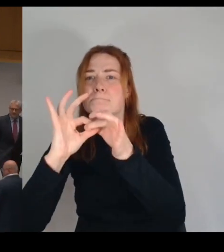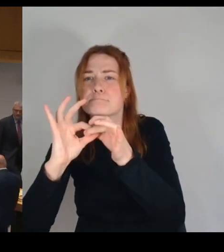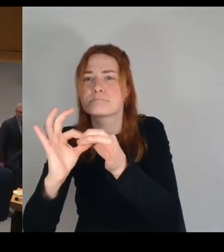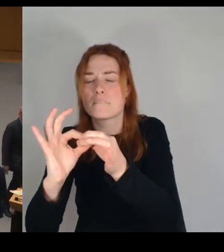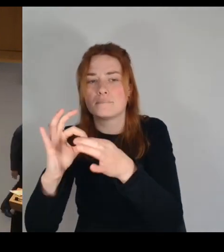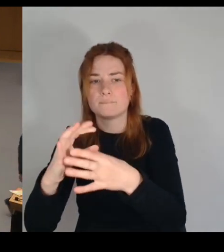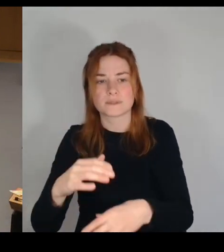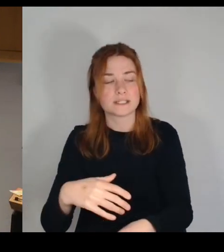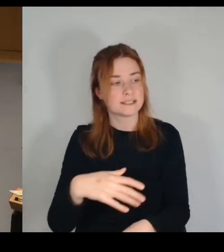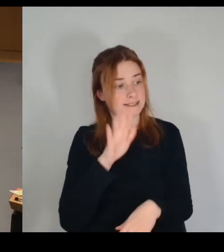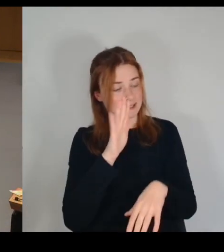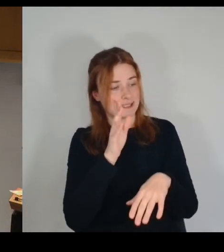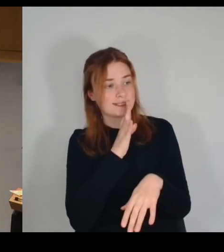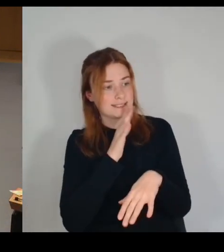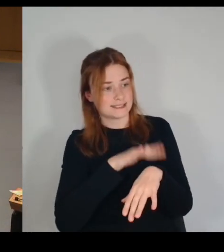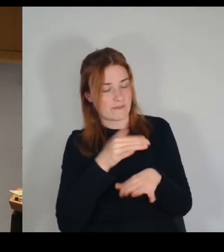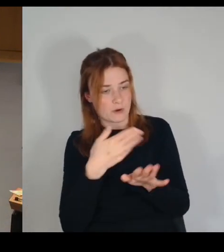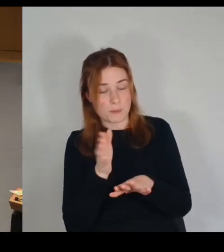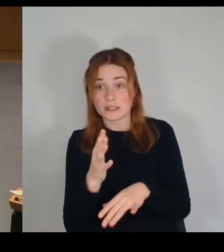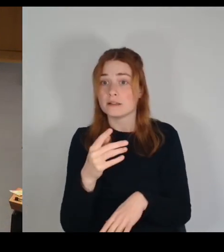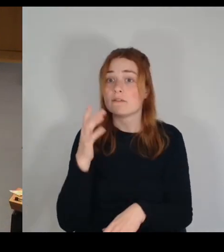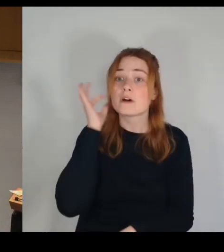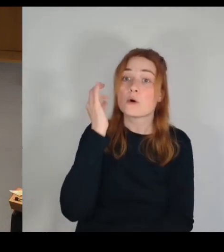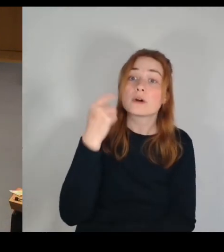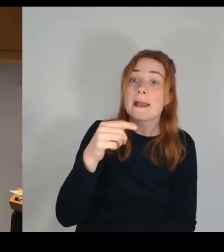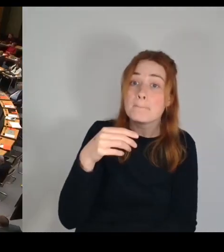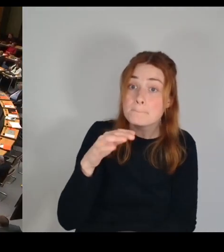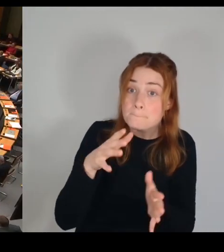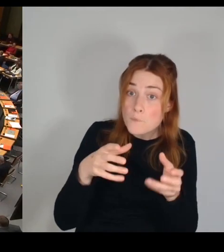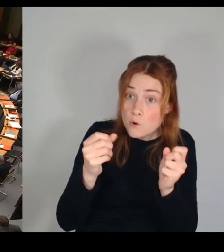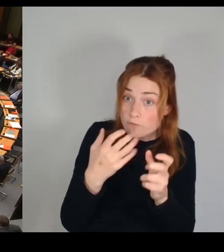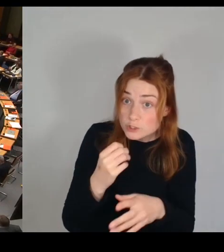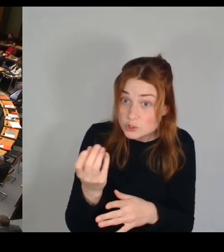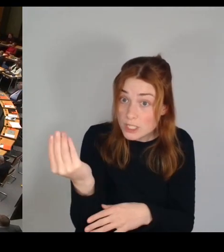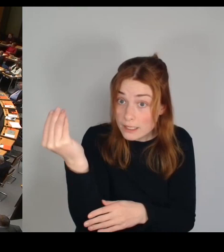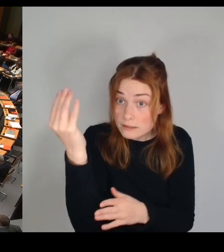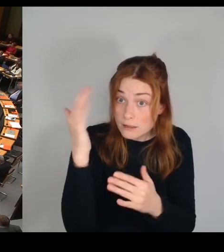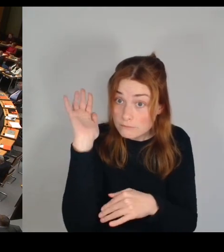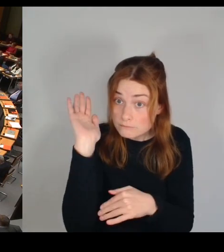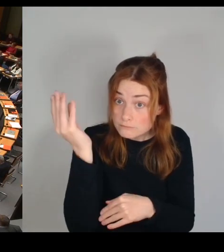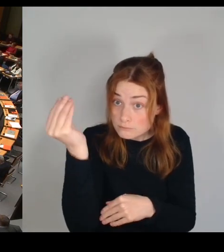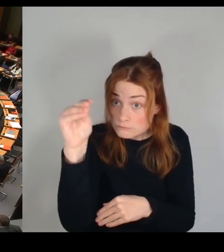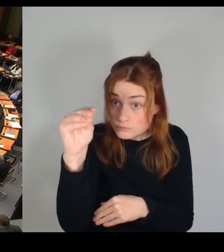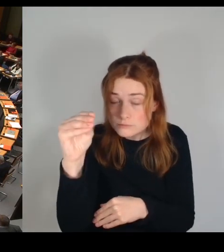Darauf verzichtet sie. Weitere Wortmeldungen liegen nicht vor. Vorgeschlagen wird die Überweisung des Antrags an den Ausschuss für Stadtentwicklung,